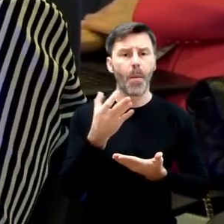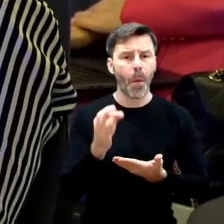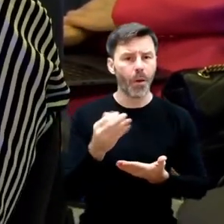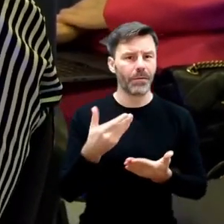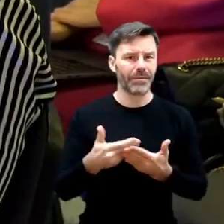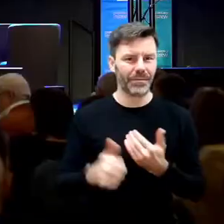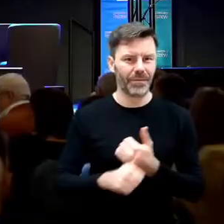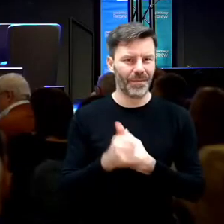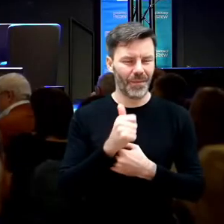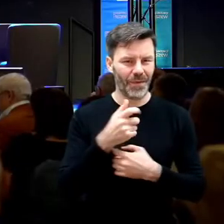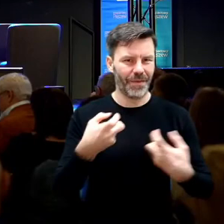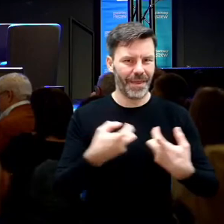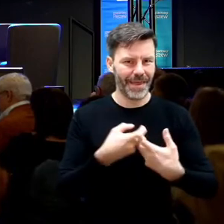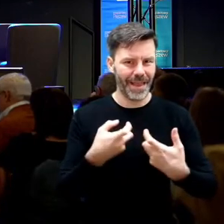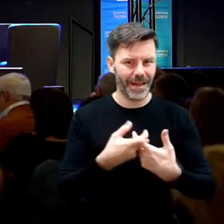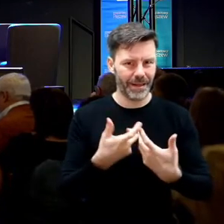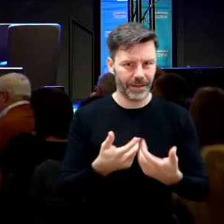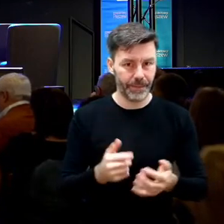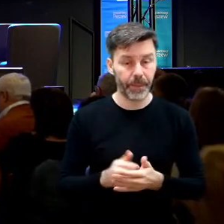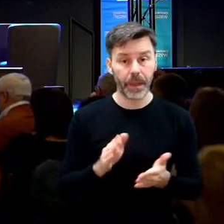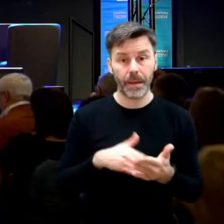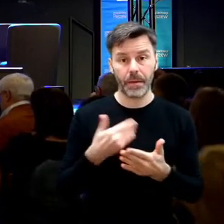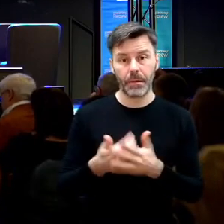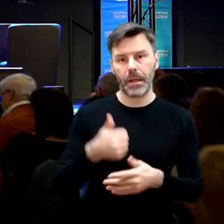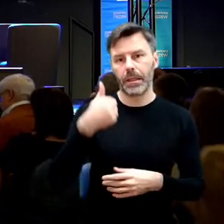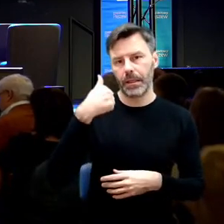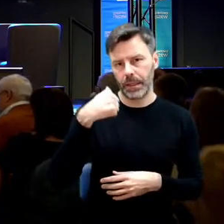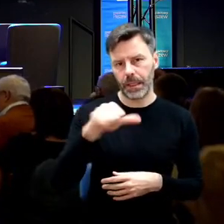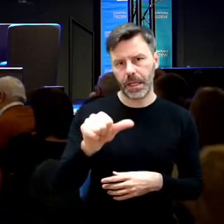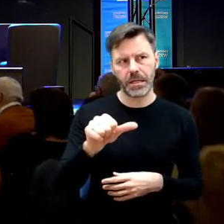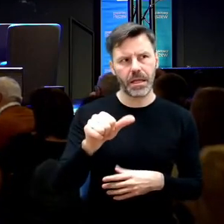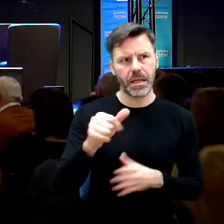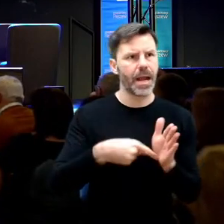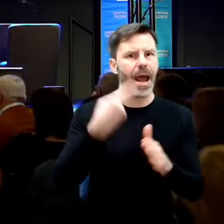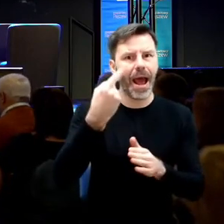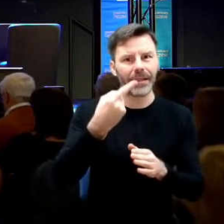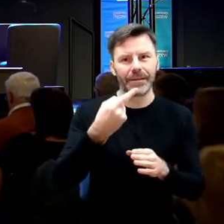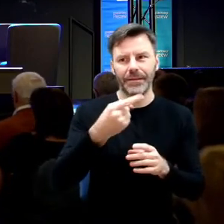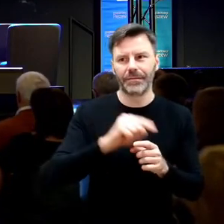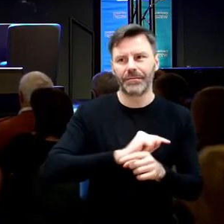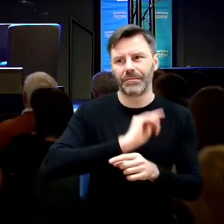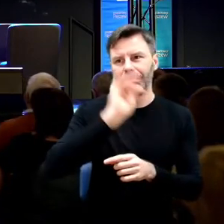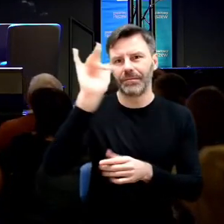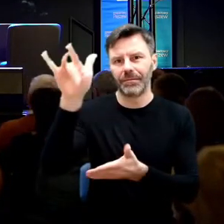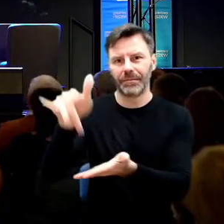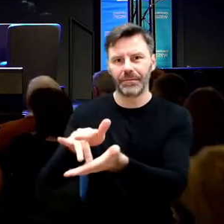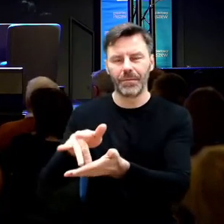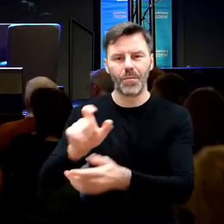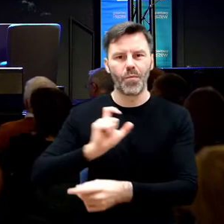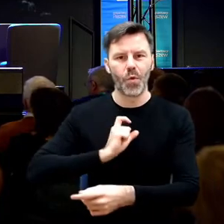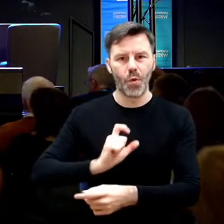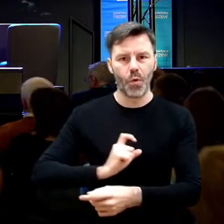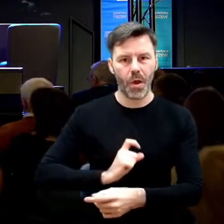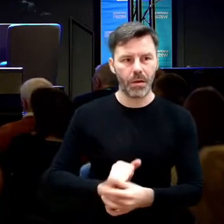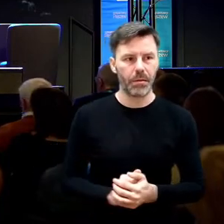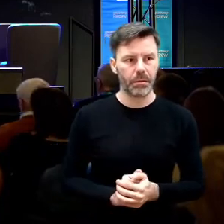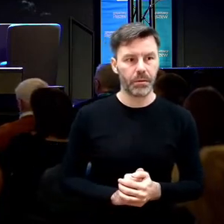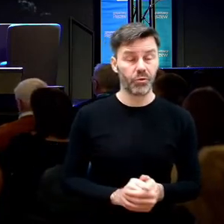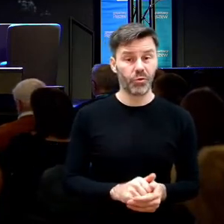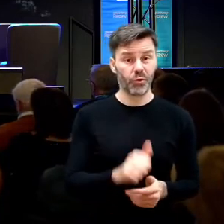Bo wyjazd raz w tygodniu, a codziennie, to jest ogromna różnica.